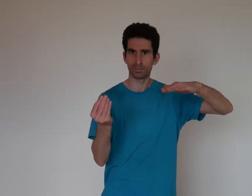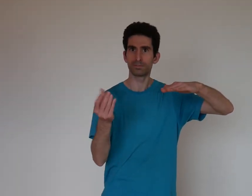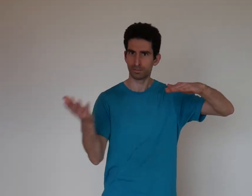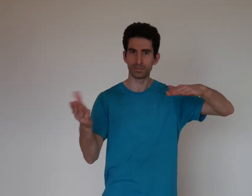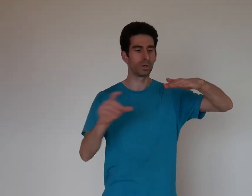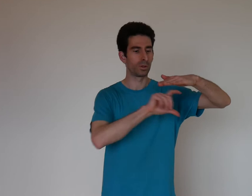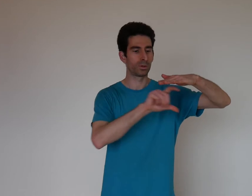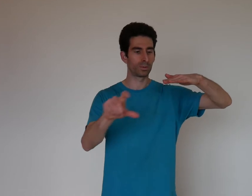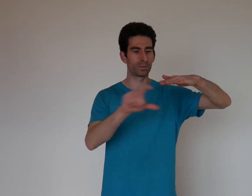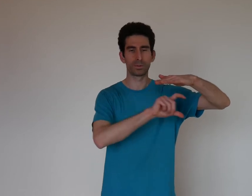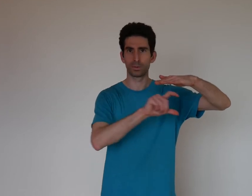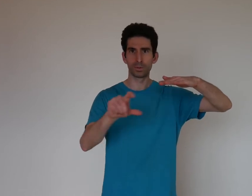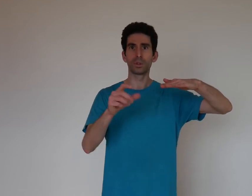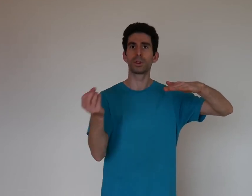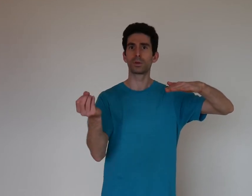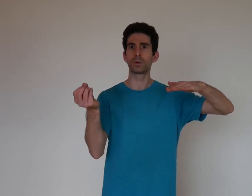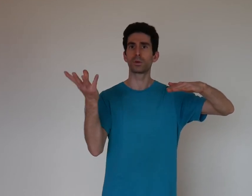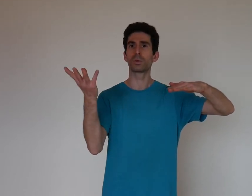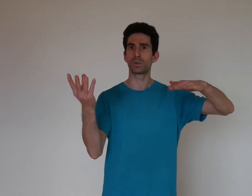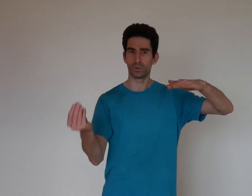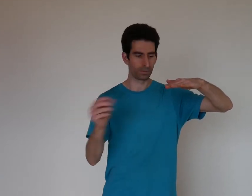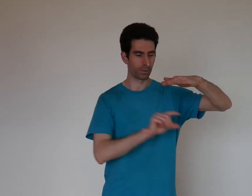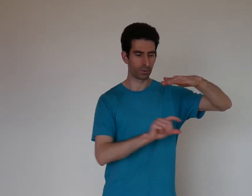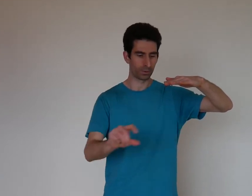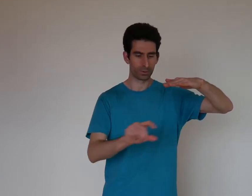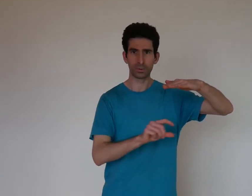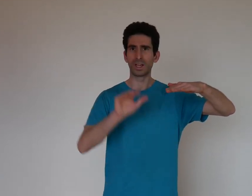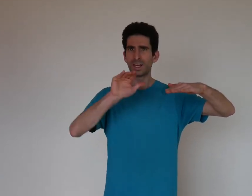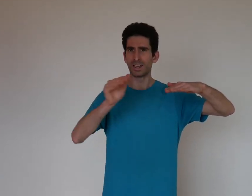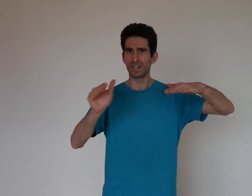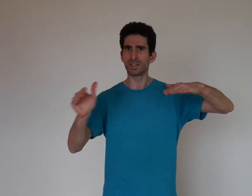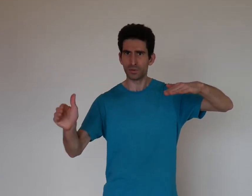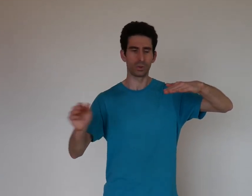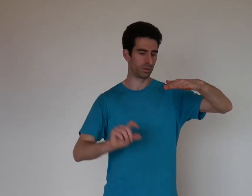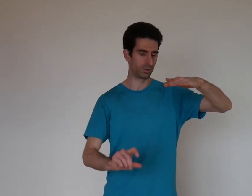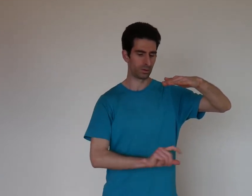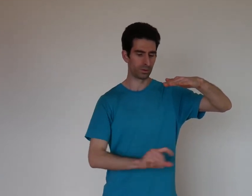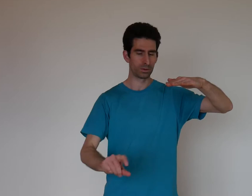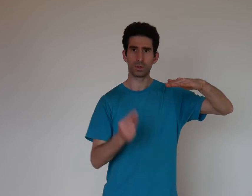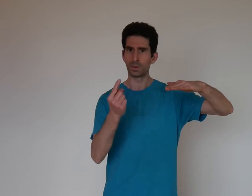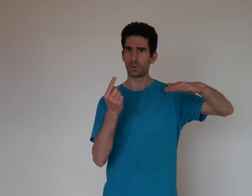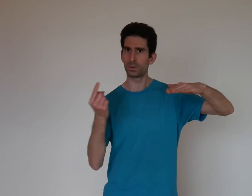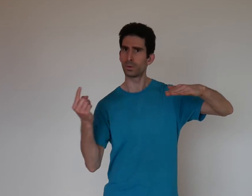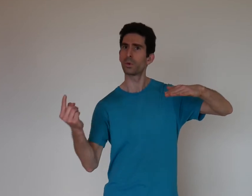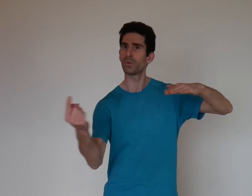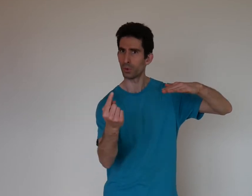Au-dessus, il y a les chromatophores. Puis, les iridophores en-dessous. Et enfin, les leucophores en bas.